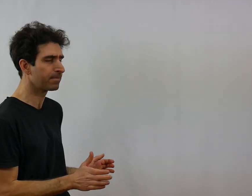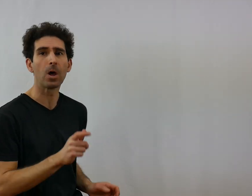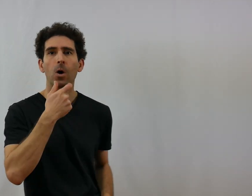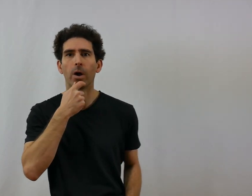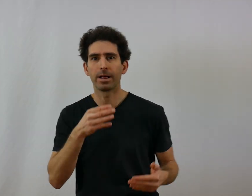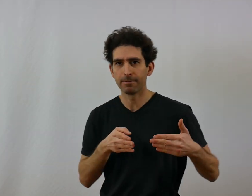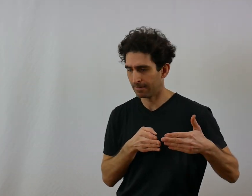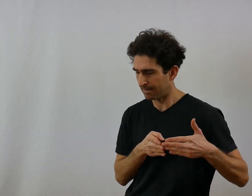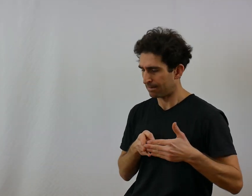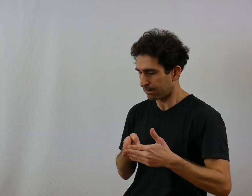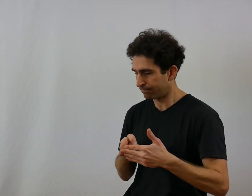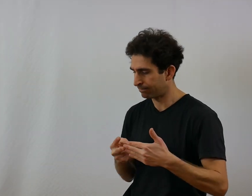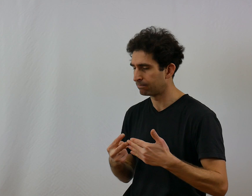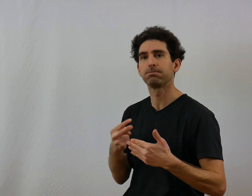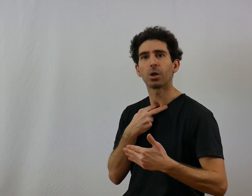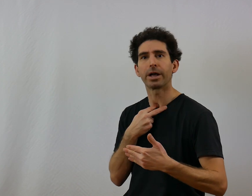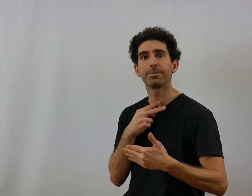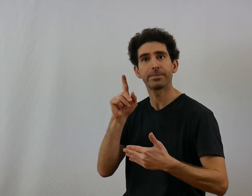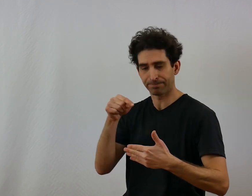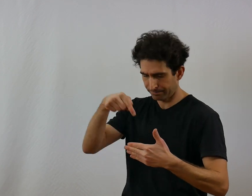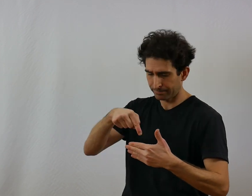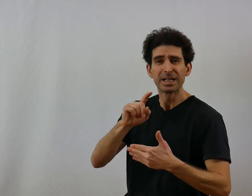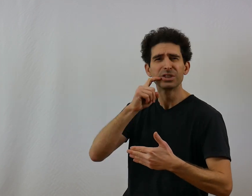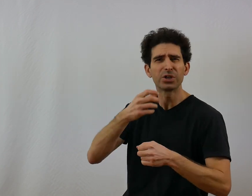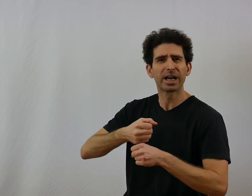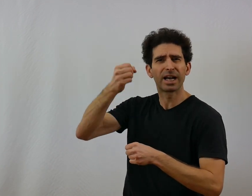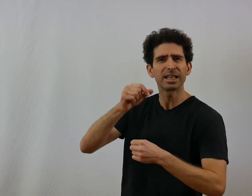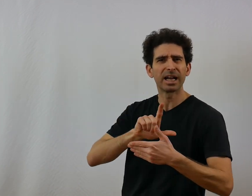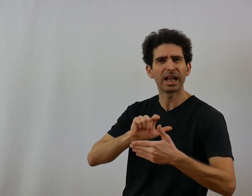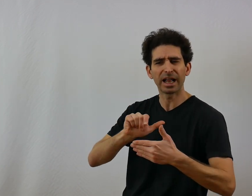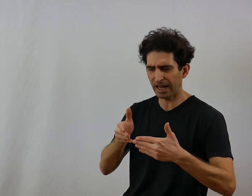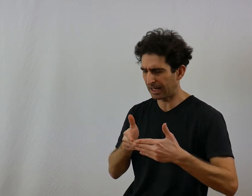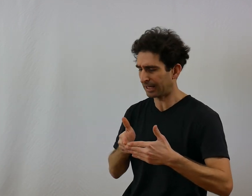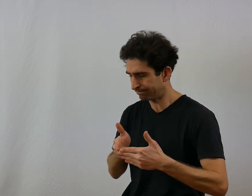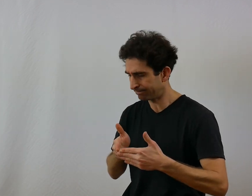Les bateaux anglais sont bloqués en France mais ils contiennent le sucre de canne.